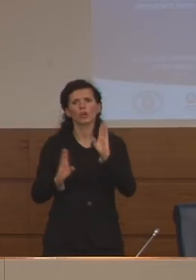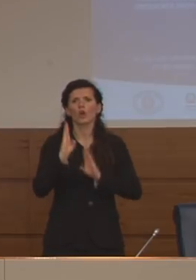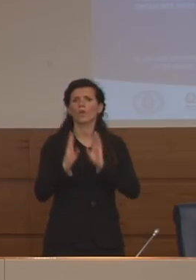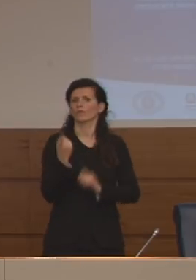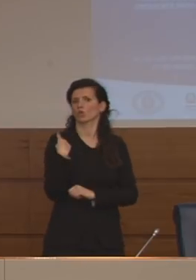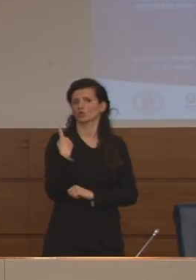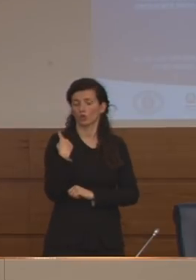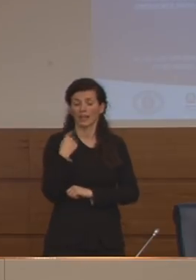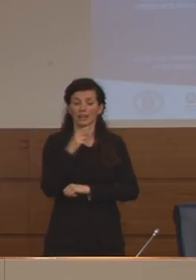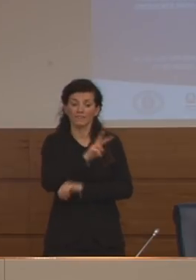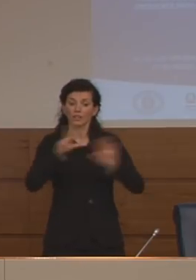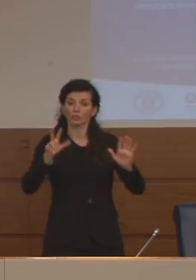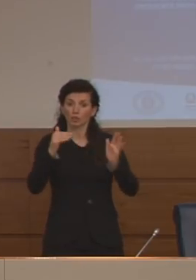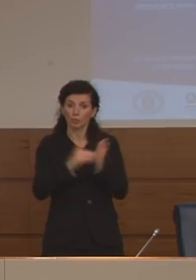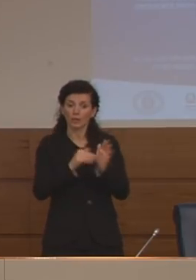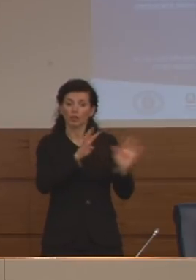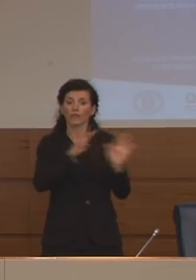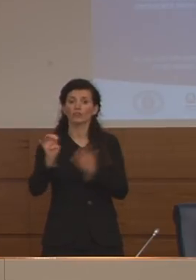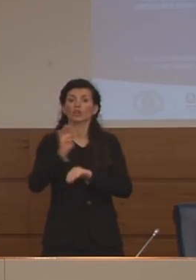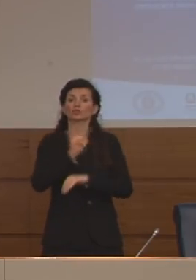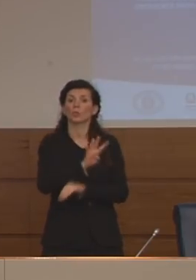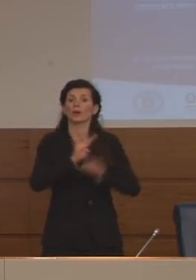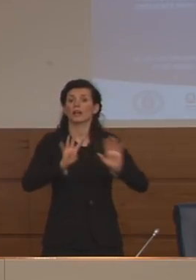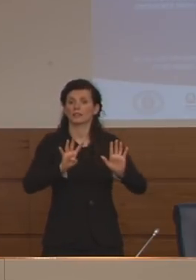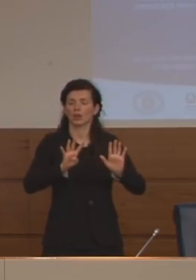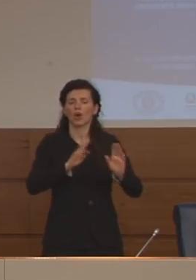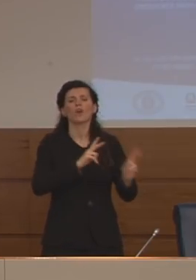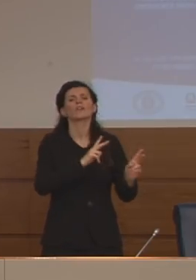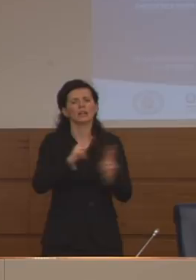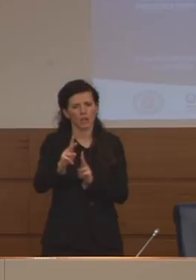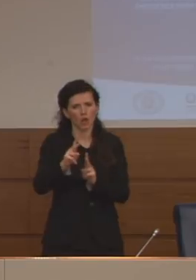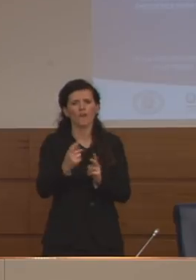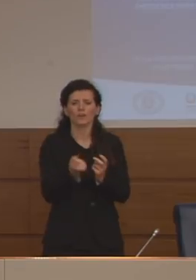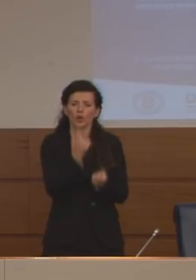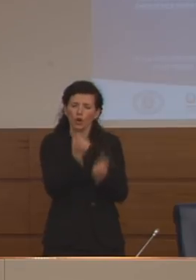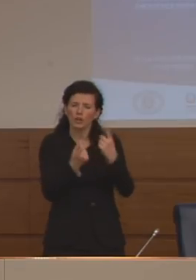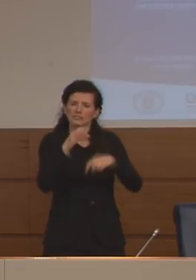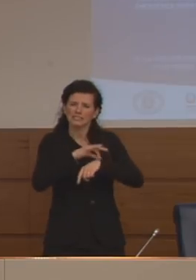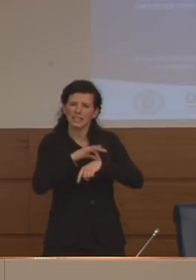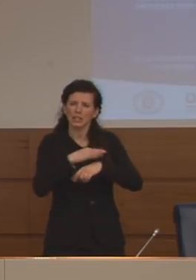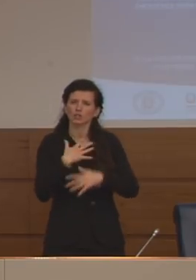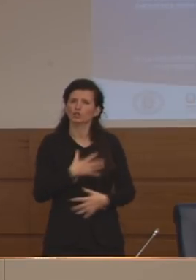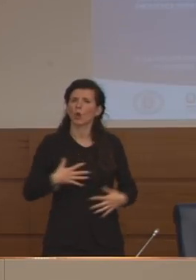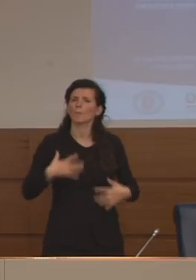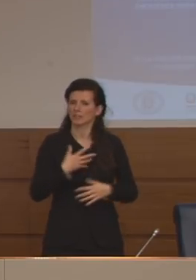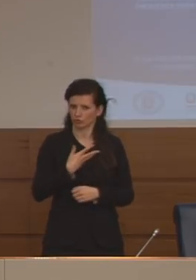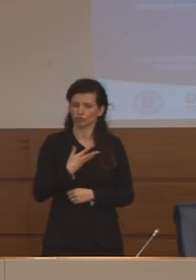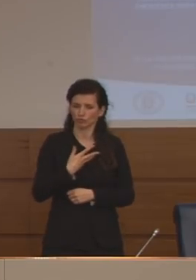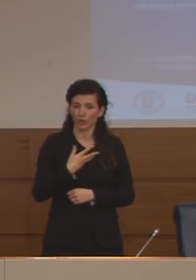e 28.949 sono ricoverati con sintomi. Anche qui registriamo una diminuzione di